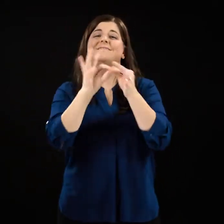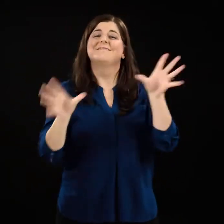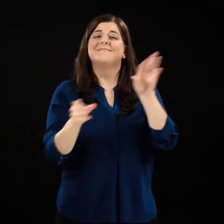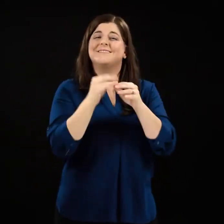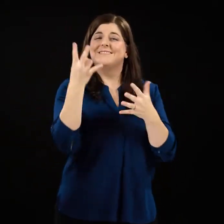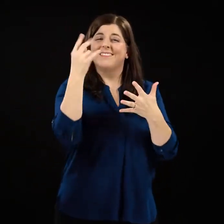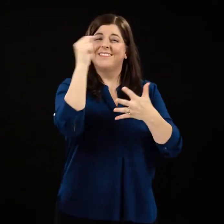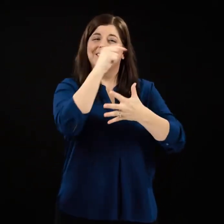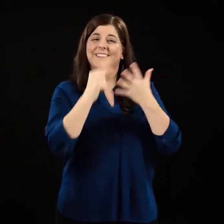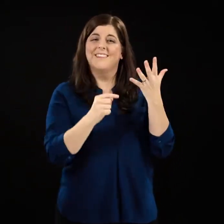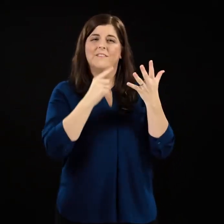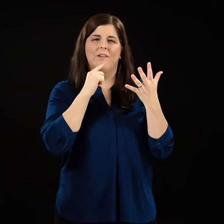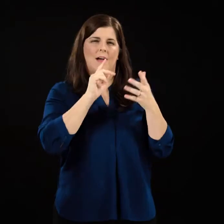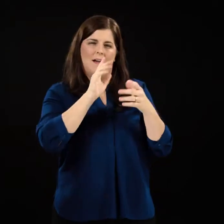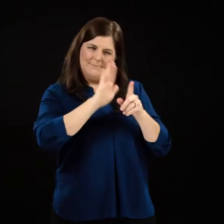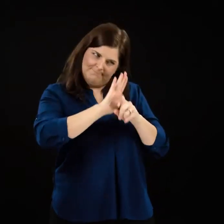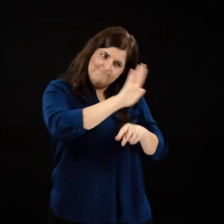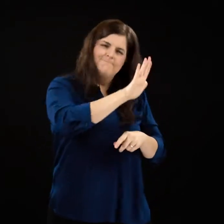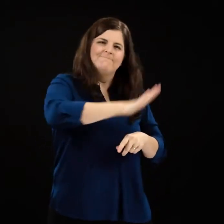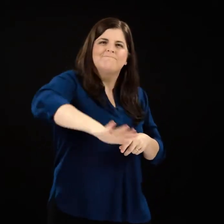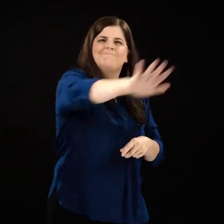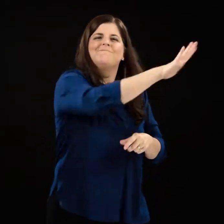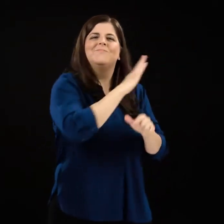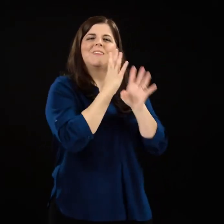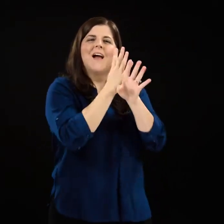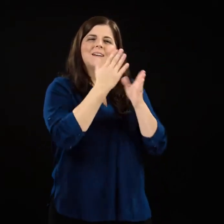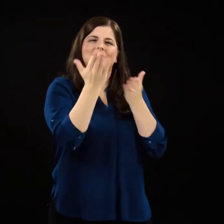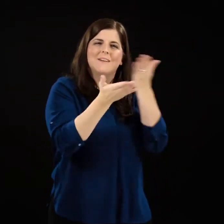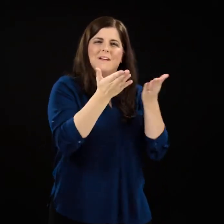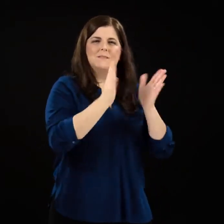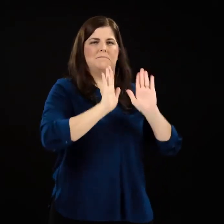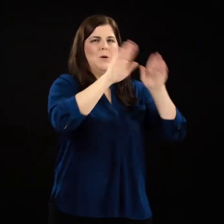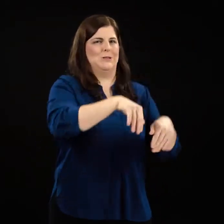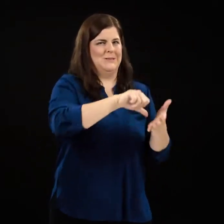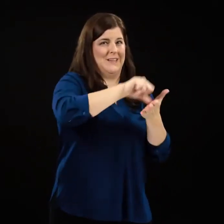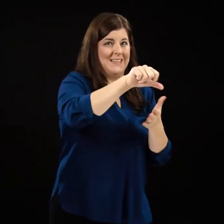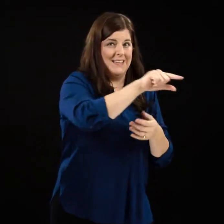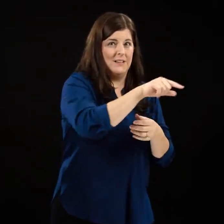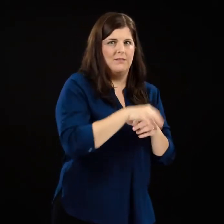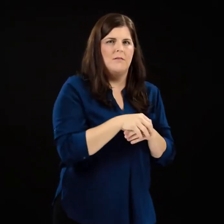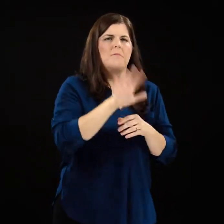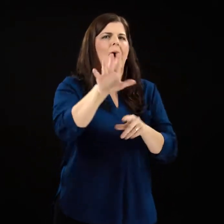Les autres droits des personnes sourdes, sourd cécite, malentendantes et ayant une handicapées :